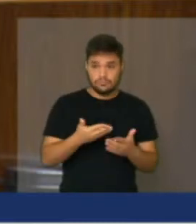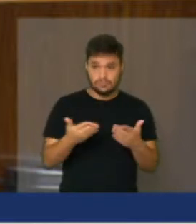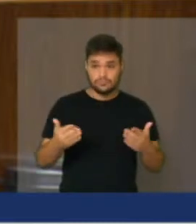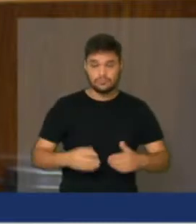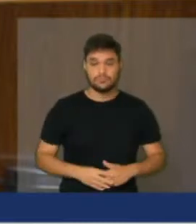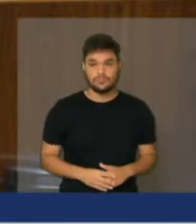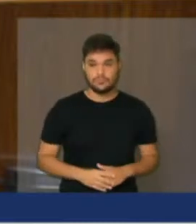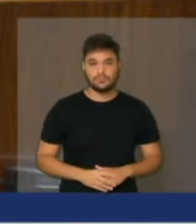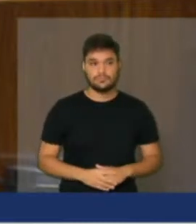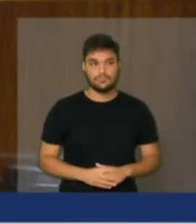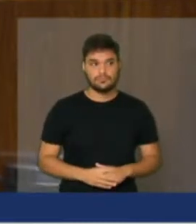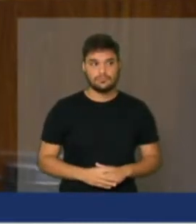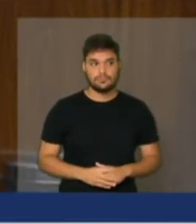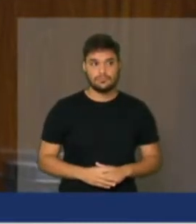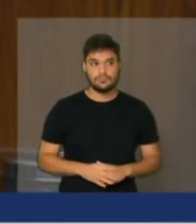SEGUNDO TURNO DE UMA EMENDA